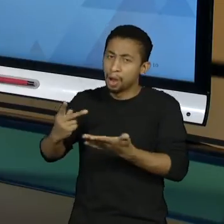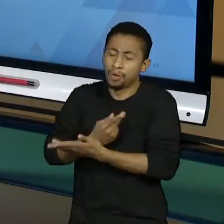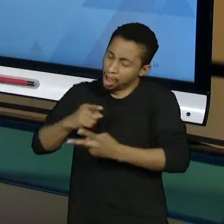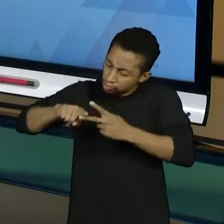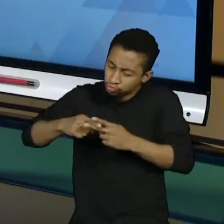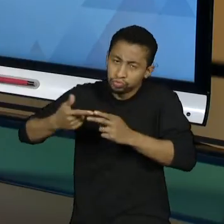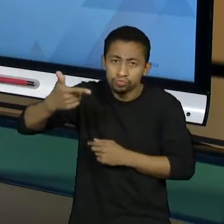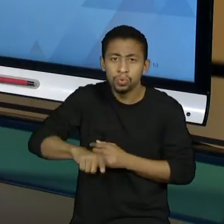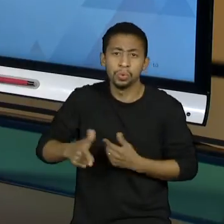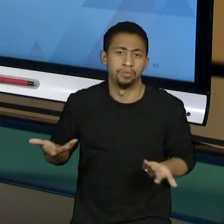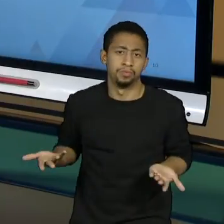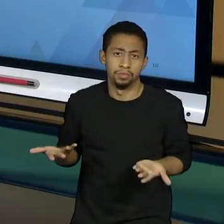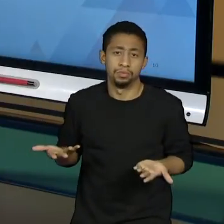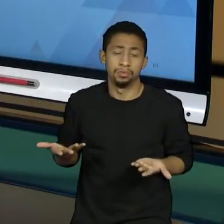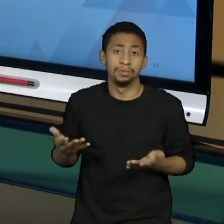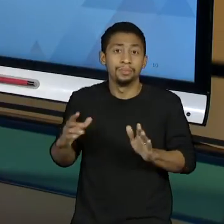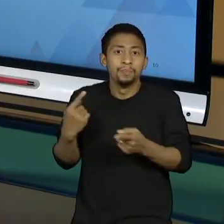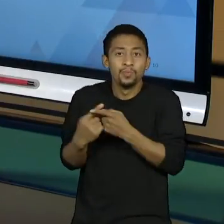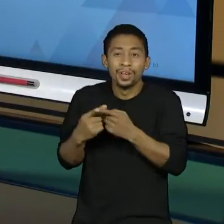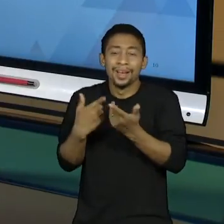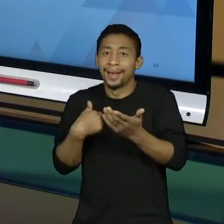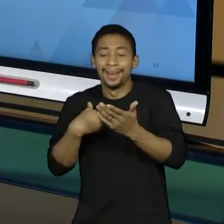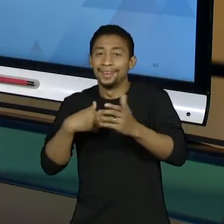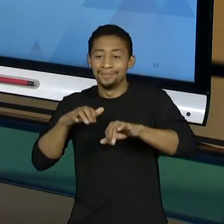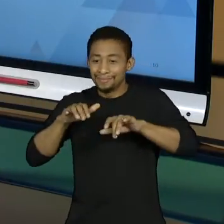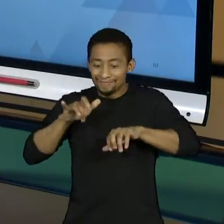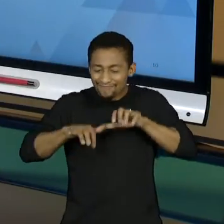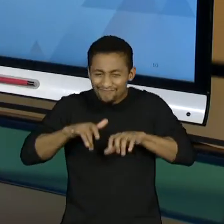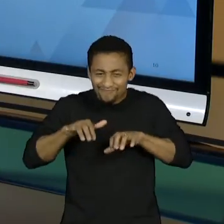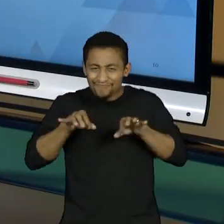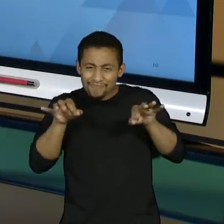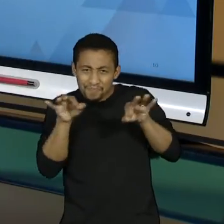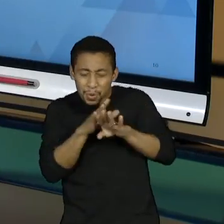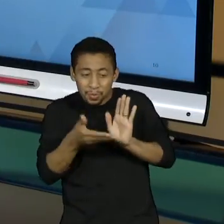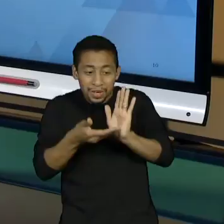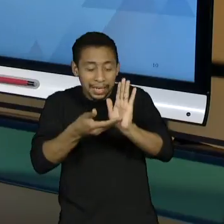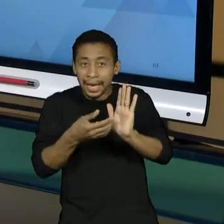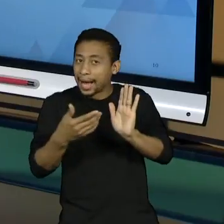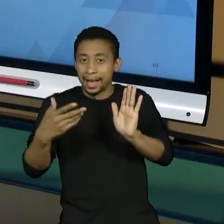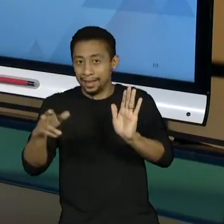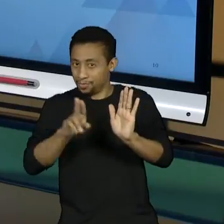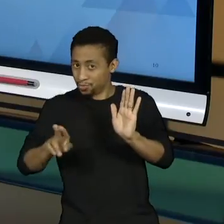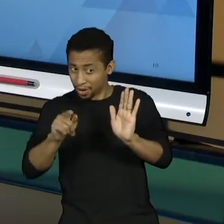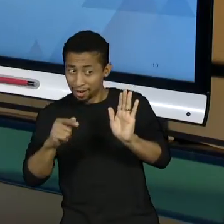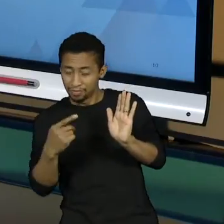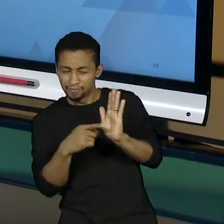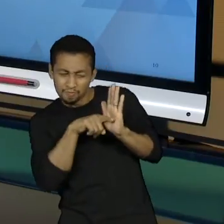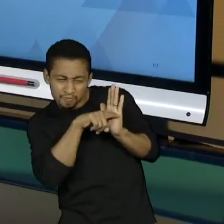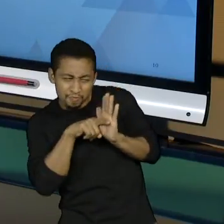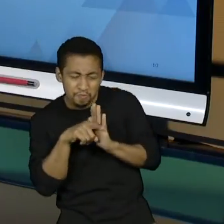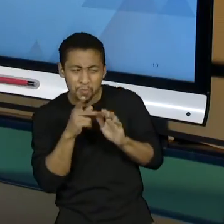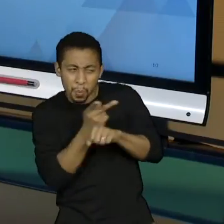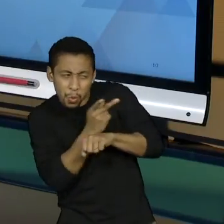PREPARADO, A GENTE COMEÇOU A CAÇAR OS ERROS, NÉ? ENTÃO APRENDENDO COM OS ERROS, AGORA É O MOMENTO DE VOCÊ OLHAR E FALAR: "BOM, TÁ BOM? ENTÃO QUAIS